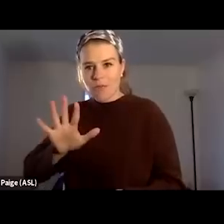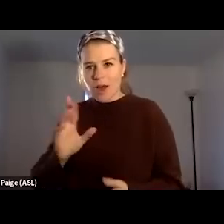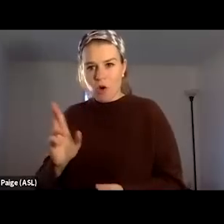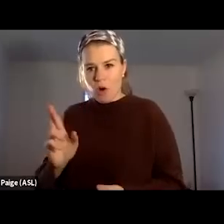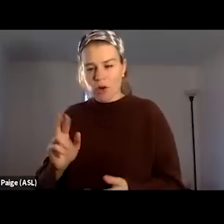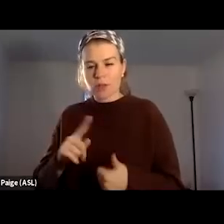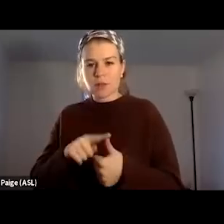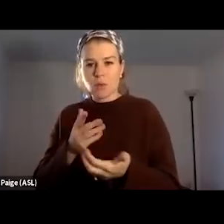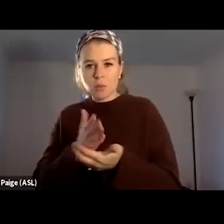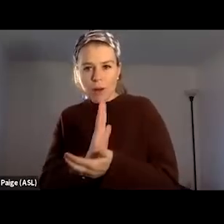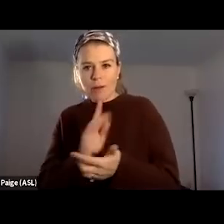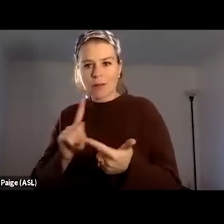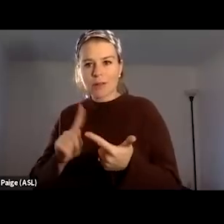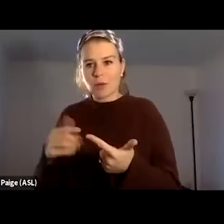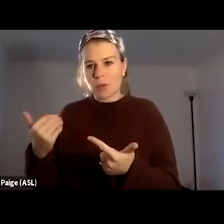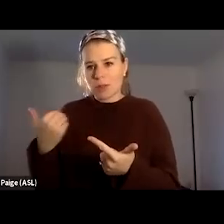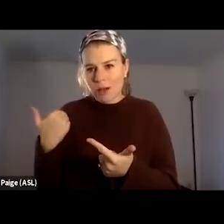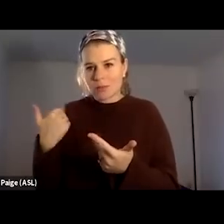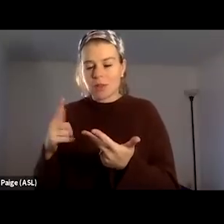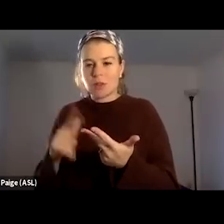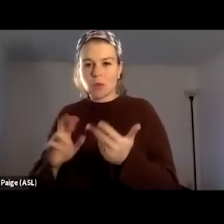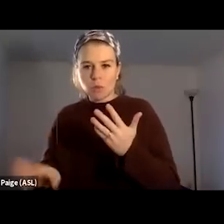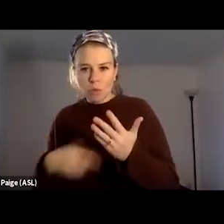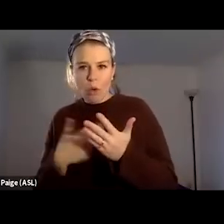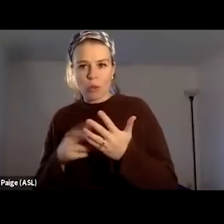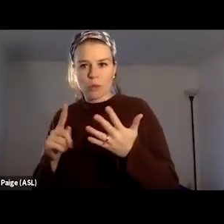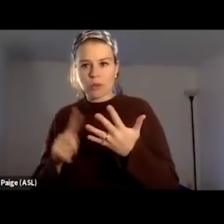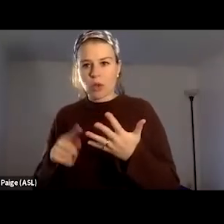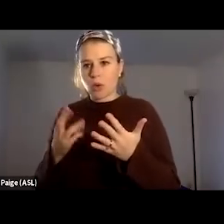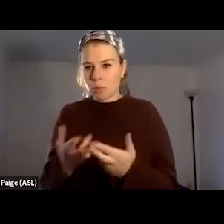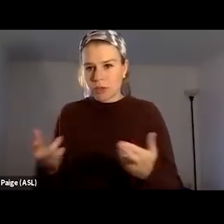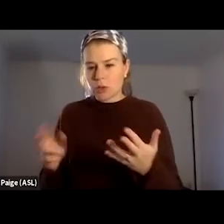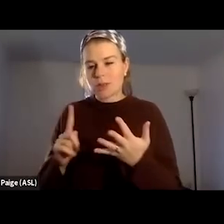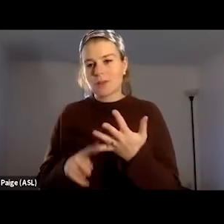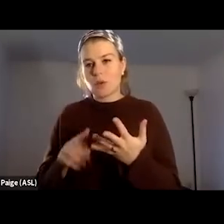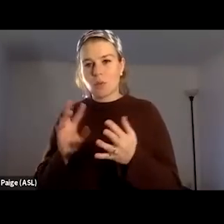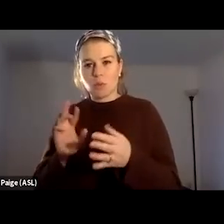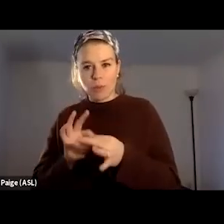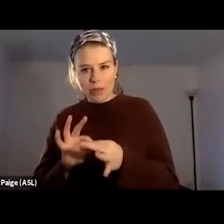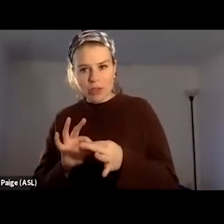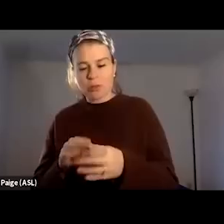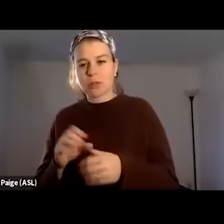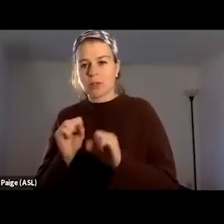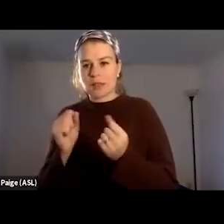responsabilidades, roles, recursos, y relaciones que la sociedad ofrece a sus miembros.